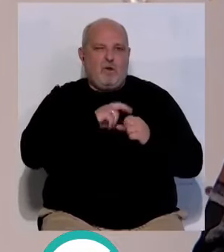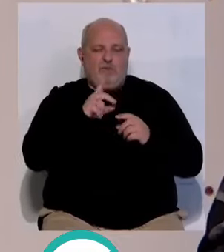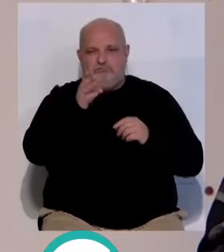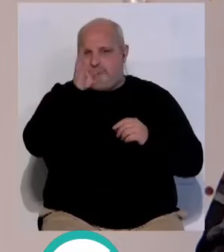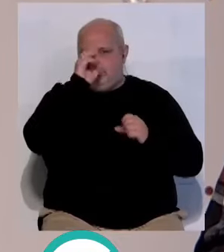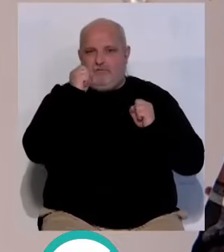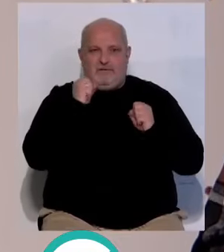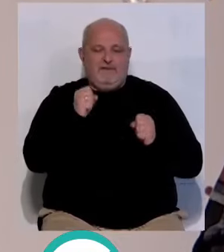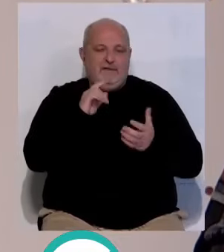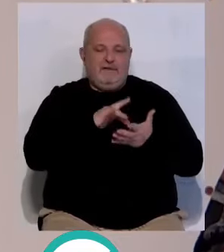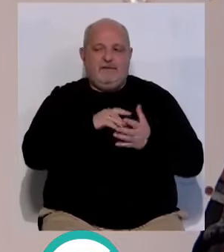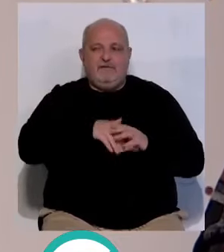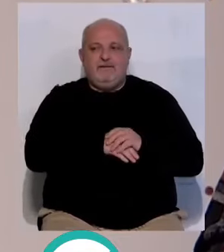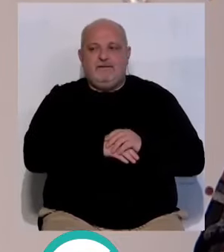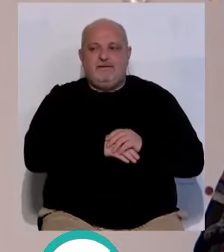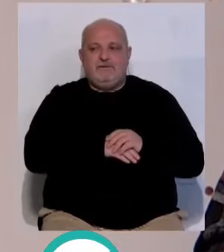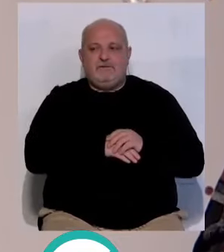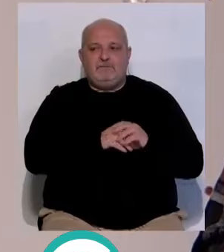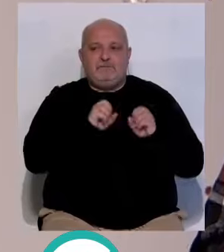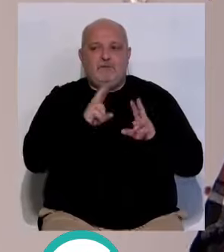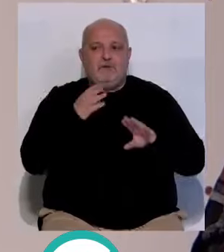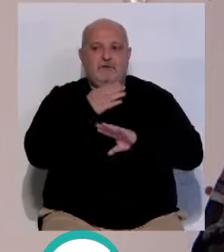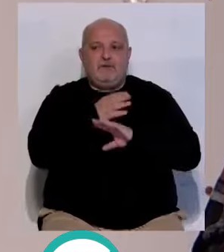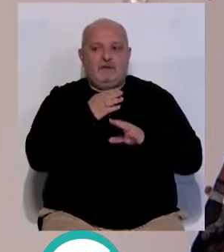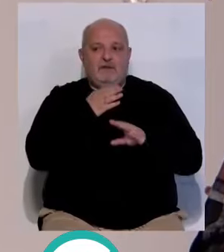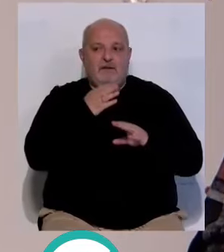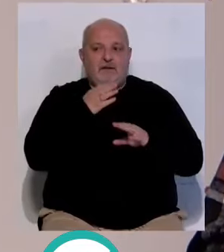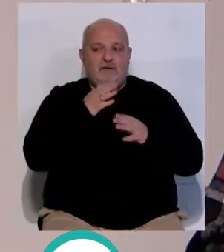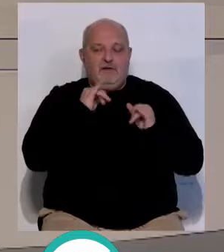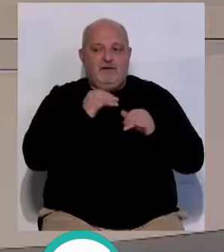recreo que que espabilas no peor verlo allí no que te tocó Sí además me tocó me tocó encima